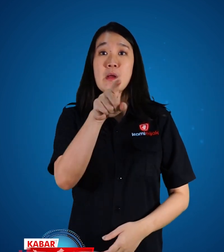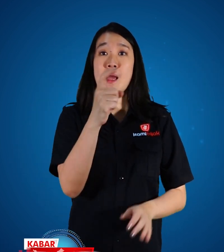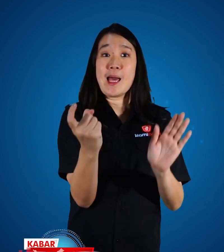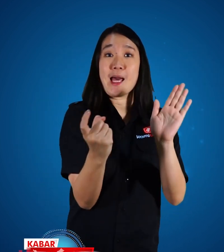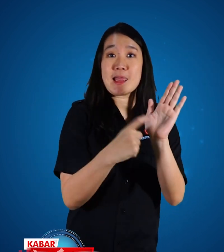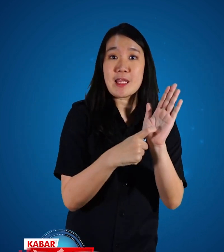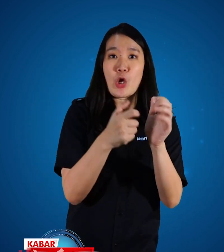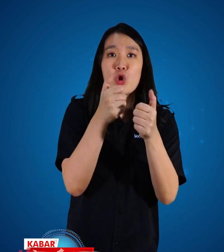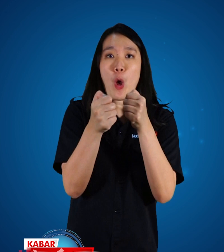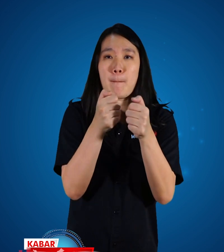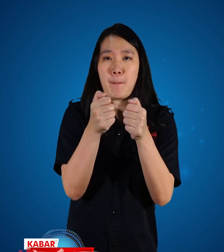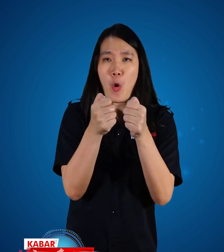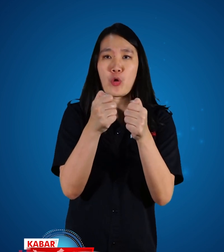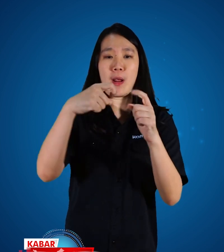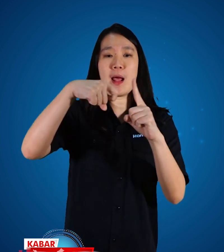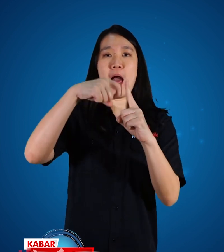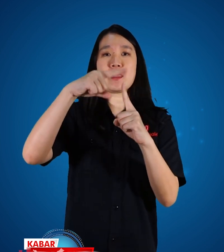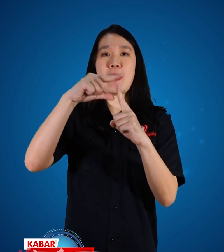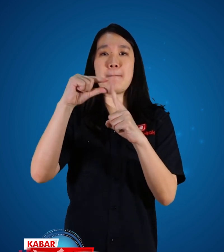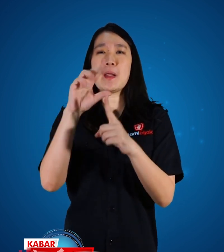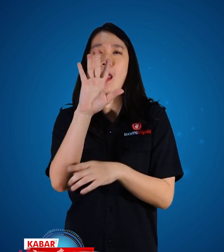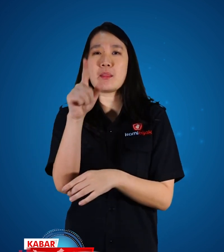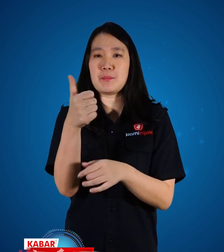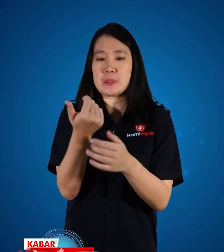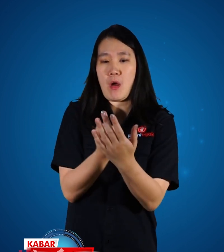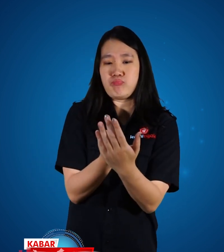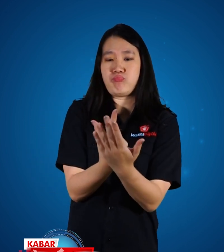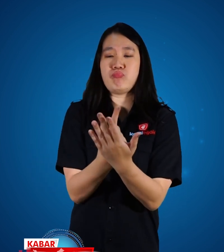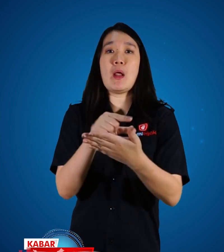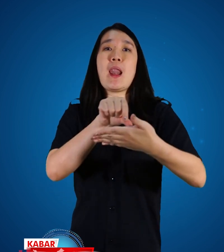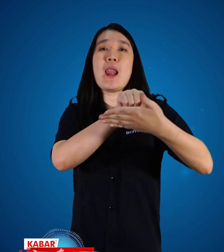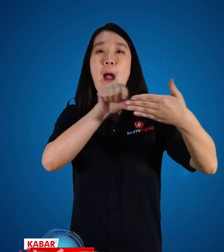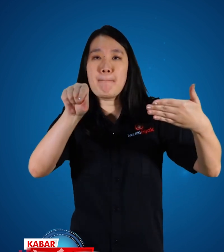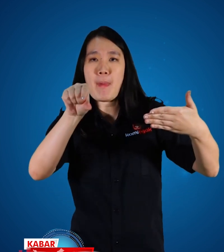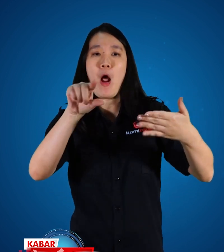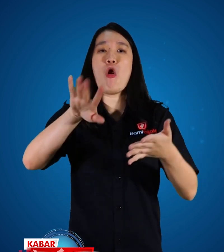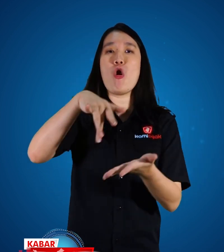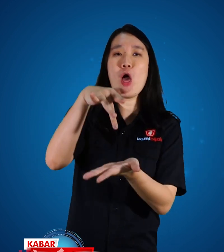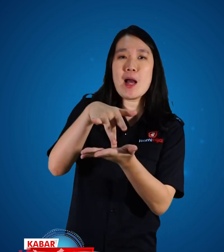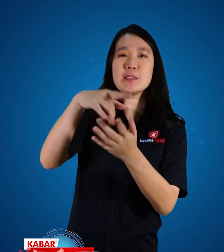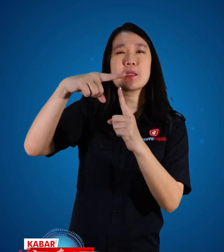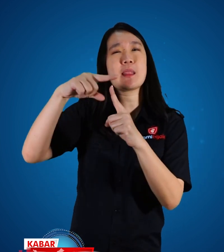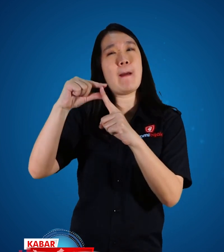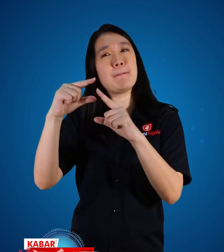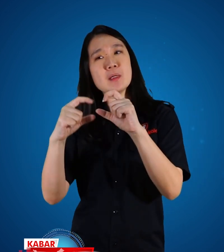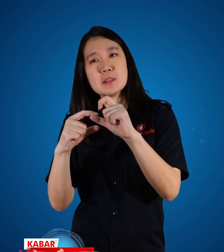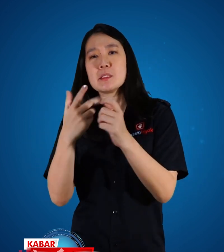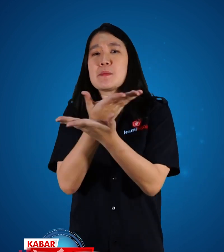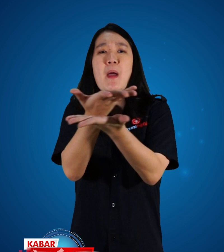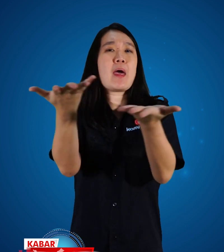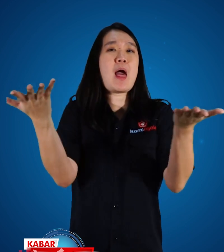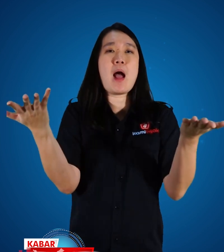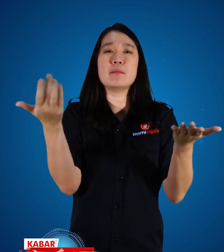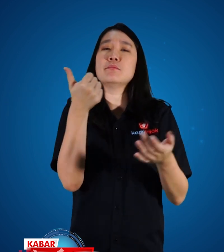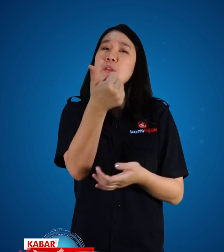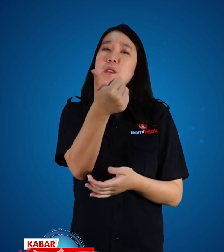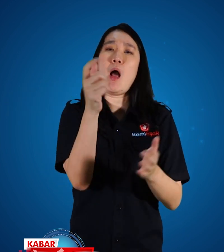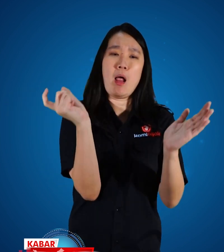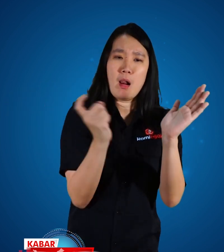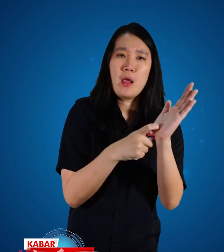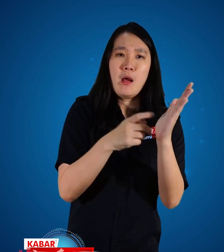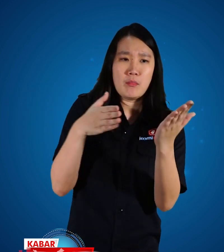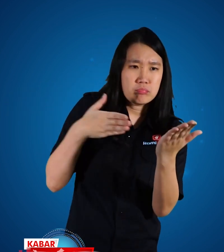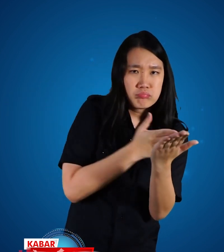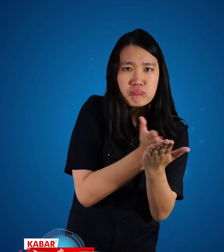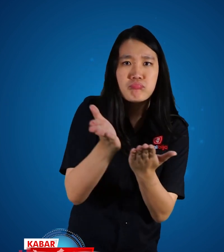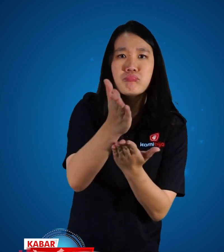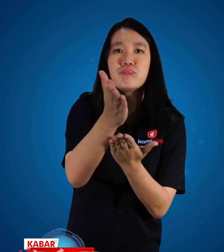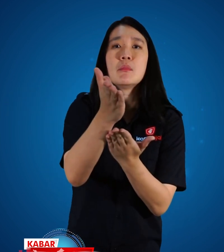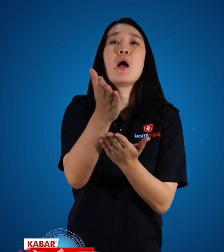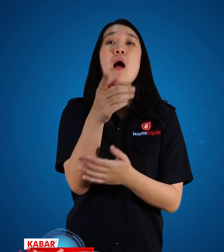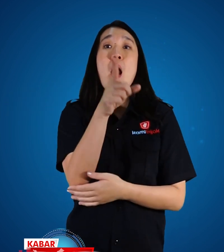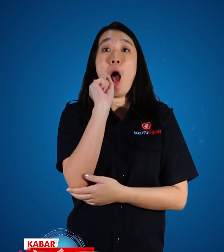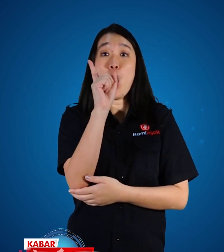Ketik nomor NIK, nanti muncul nama berikut lokasi TPS, itu bisa klik peta.